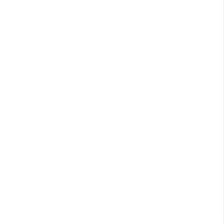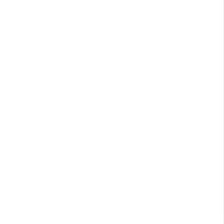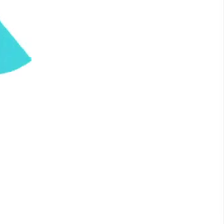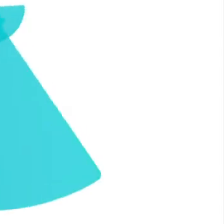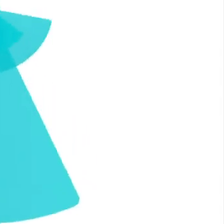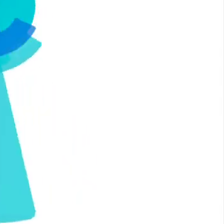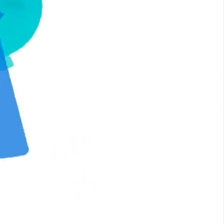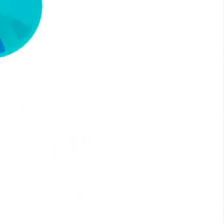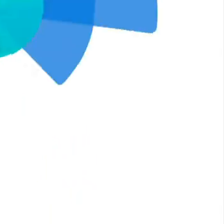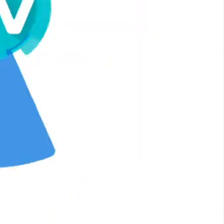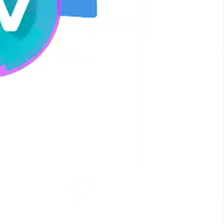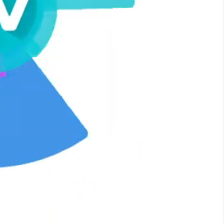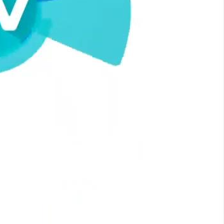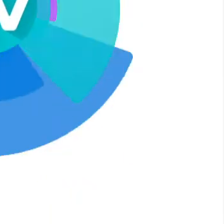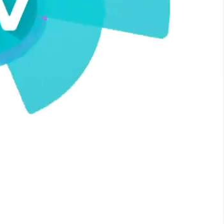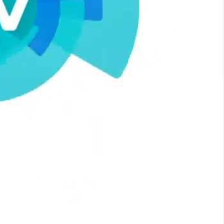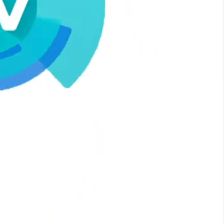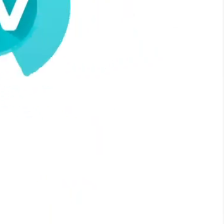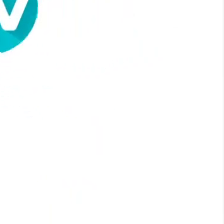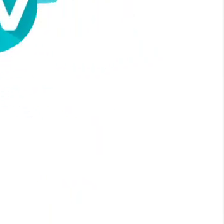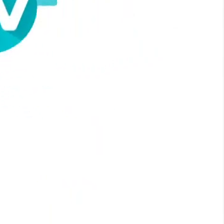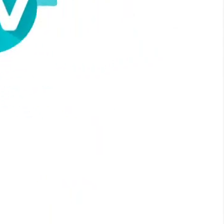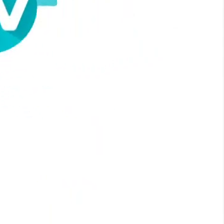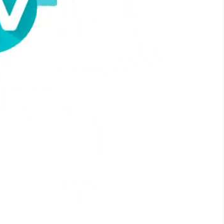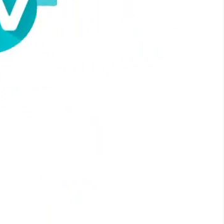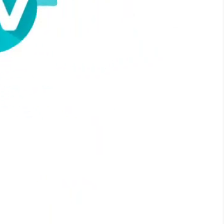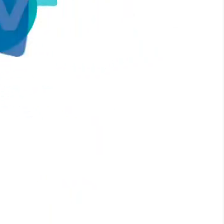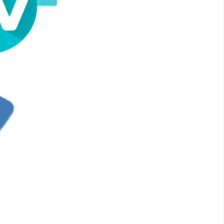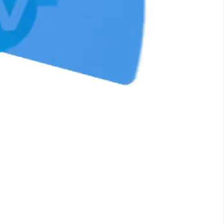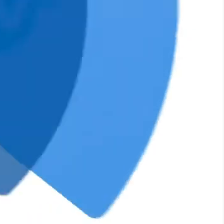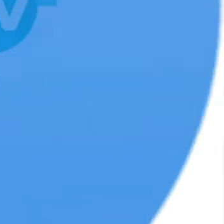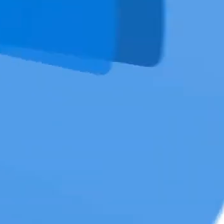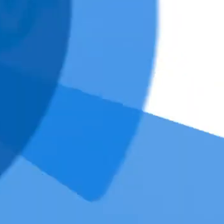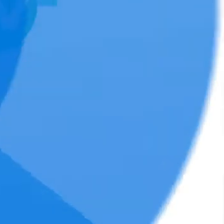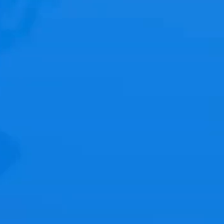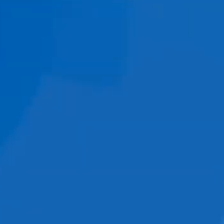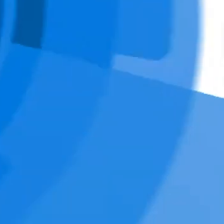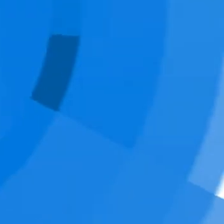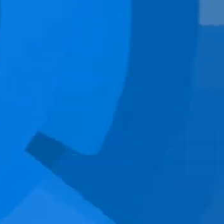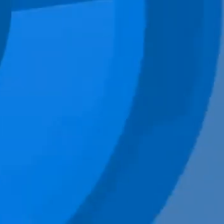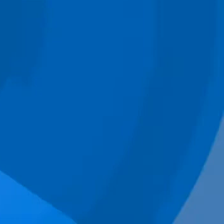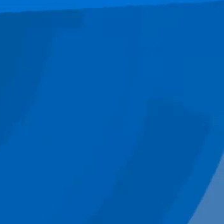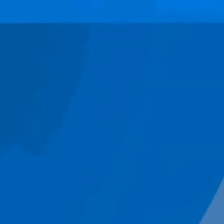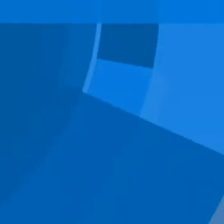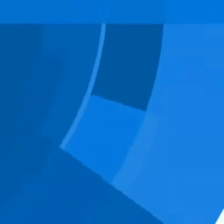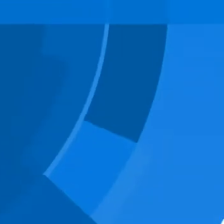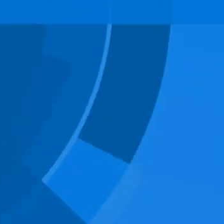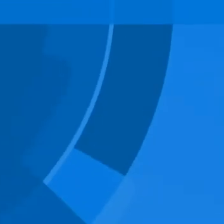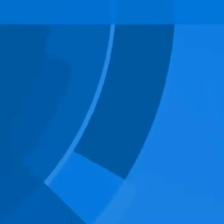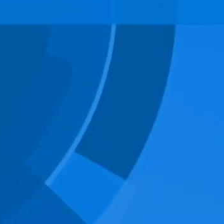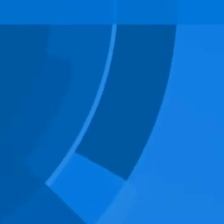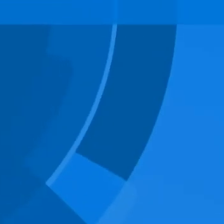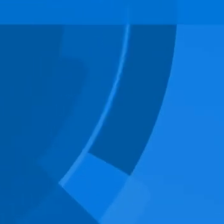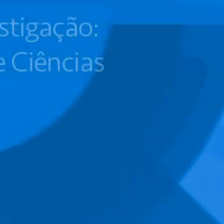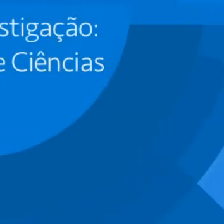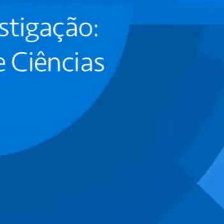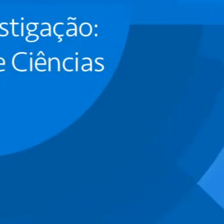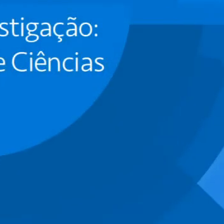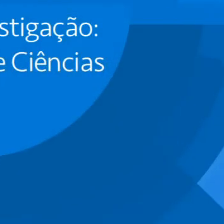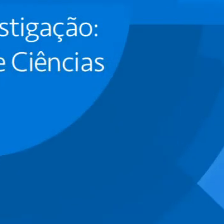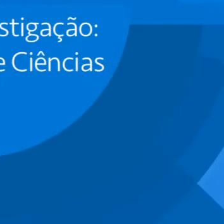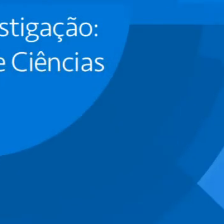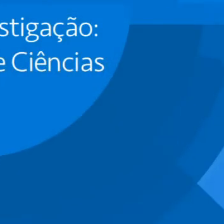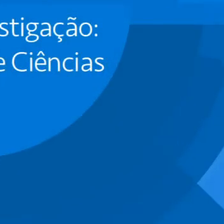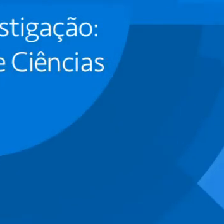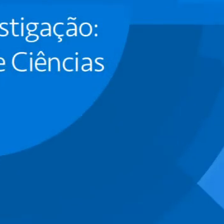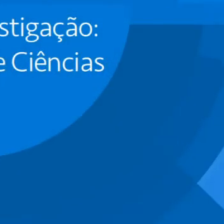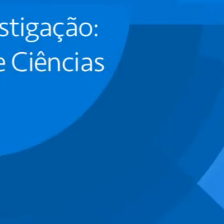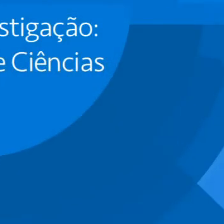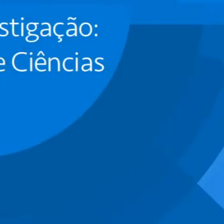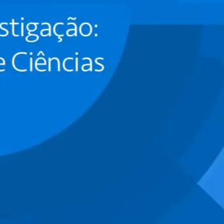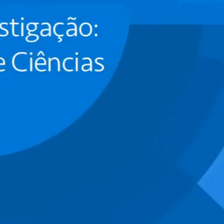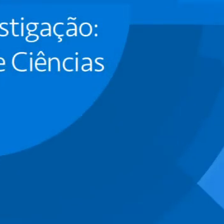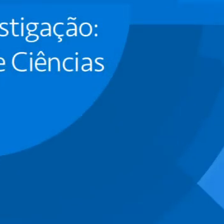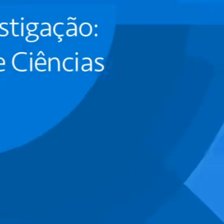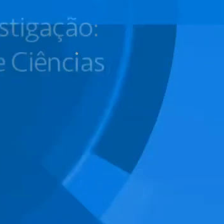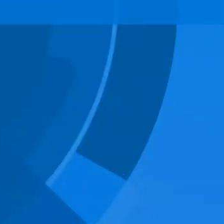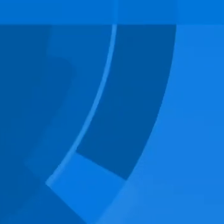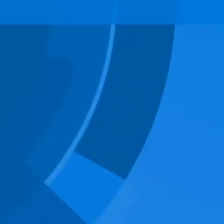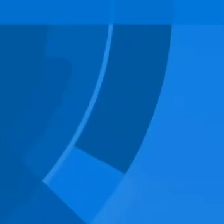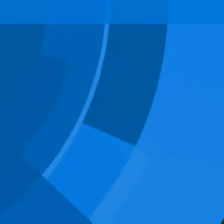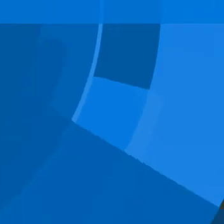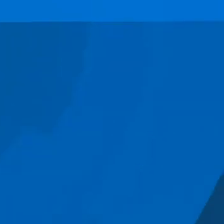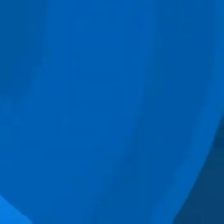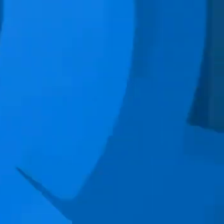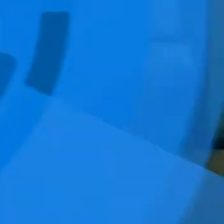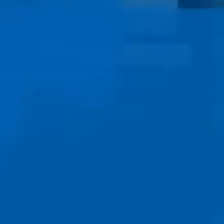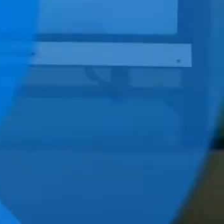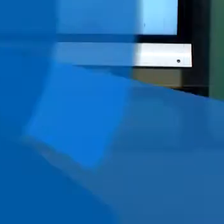[MÚSICA]